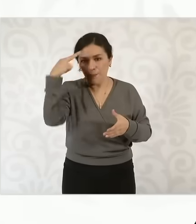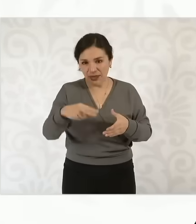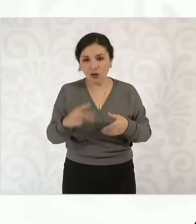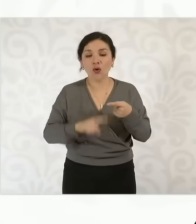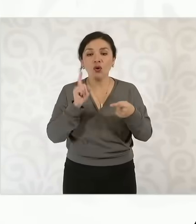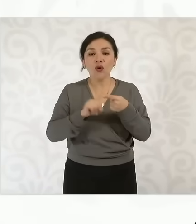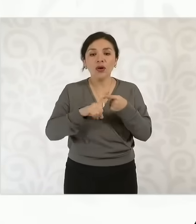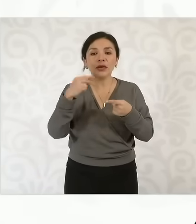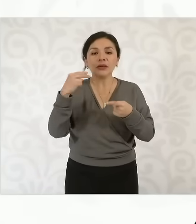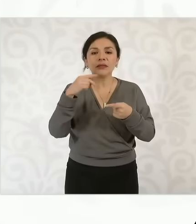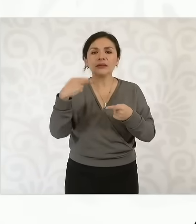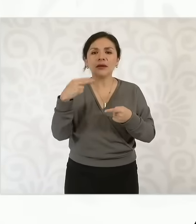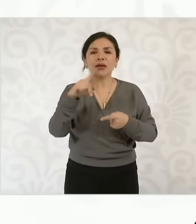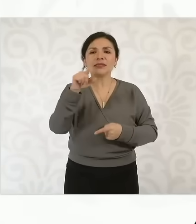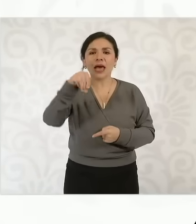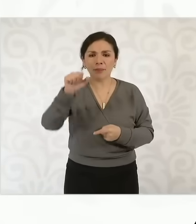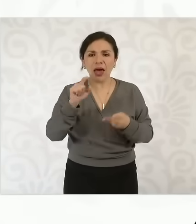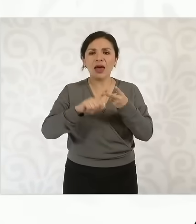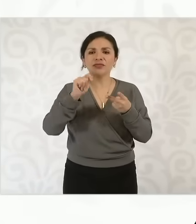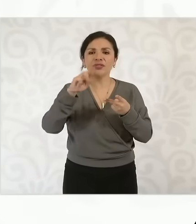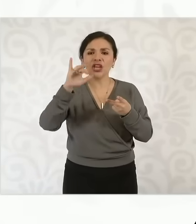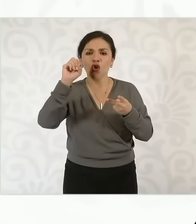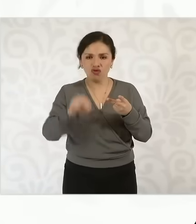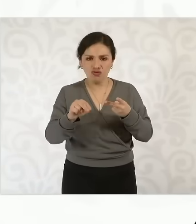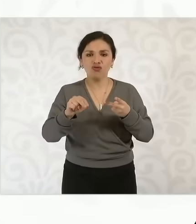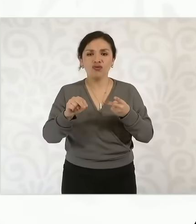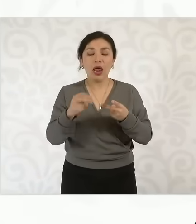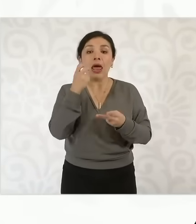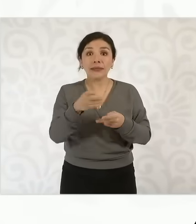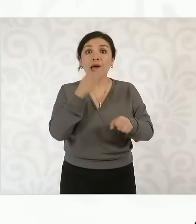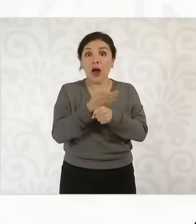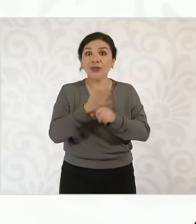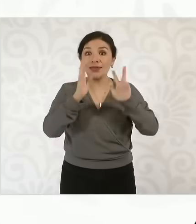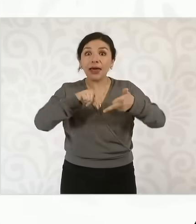Y además vamos a reactivar, estamos reactivando, de hecho, estamos reactivando la producción de